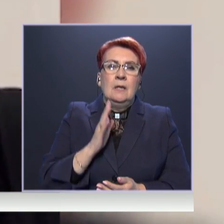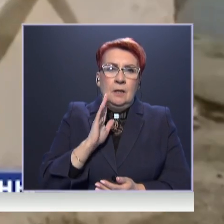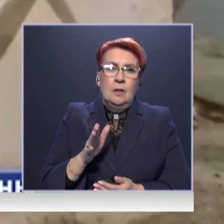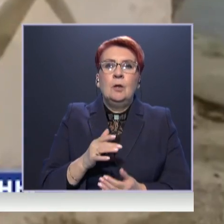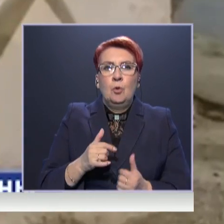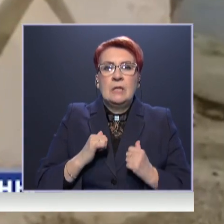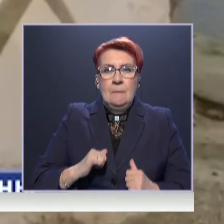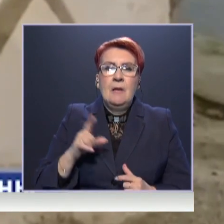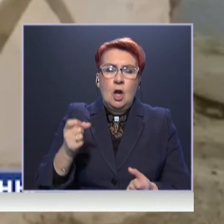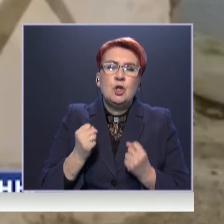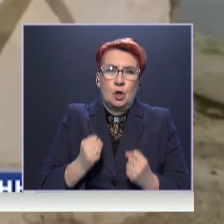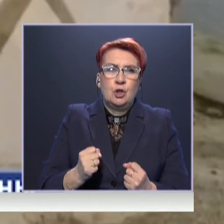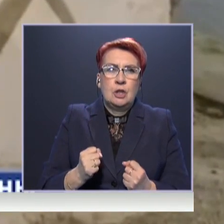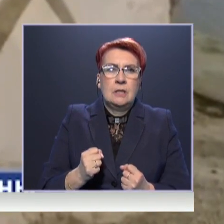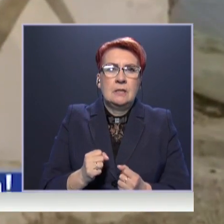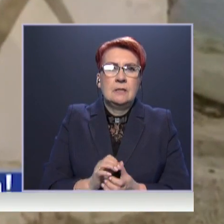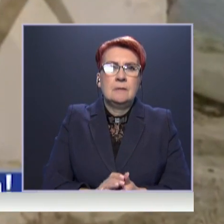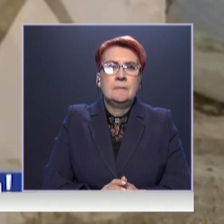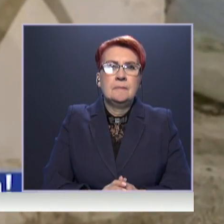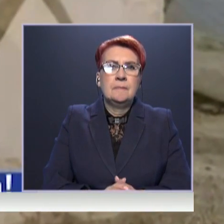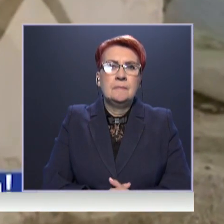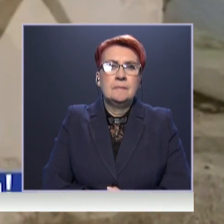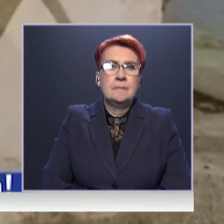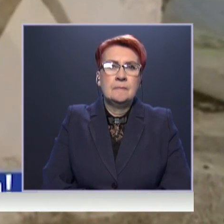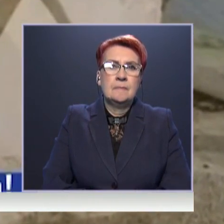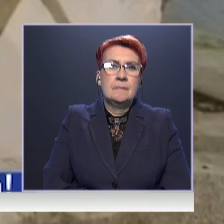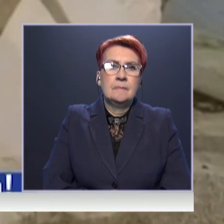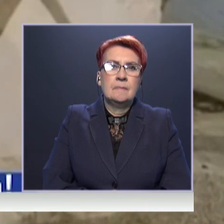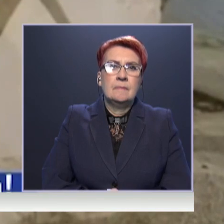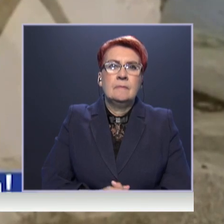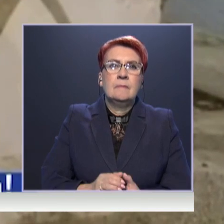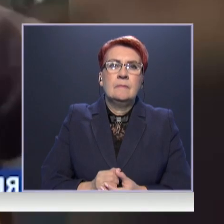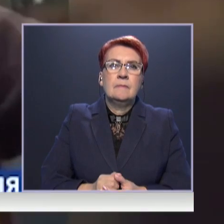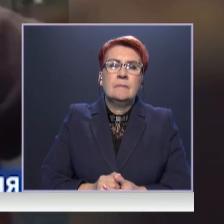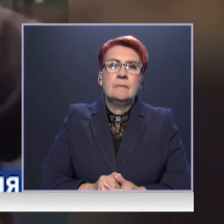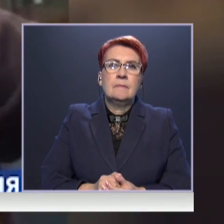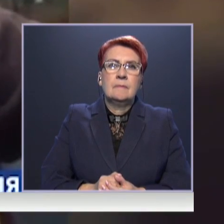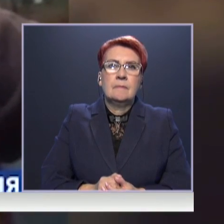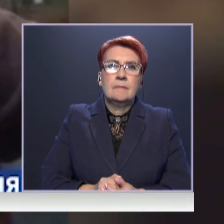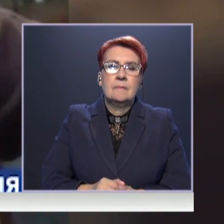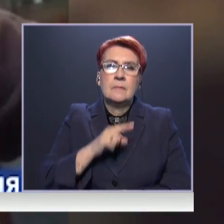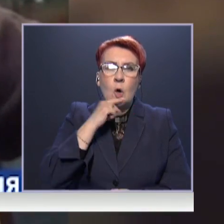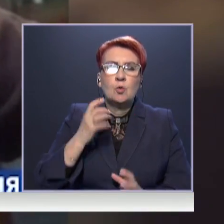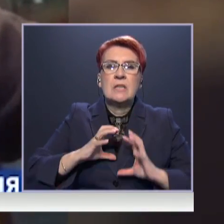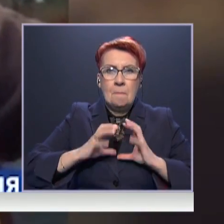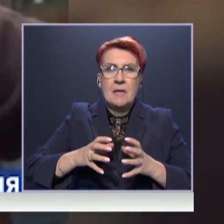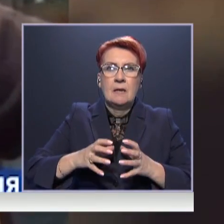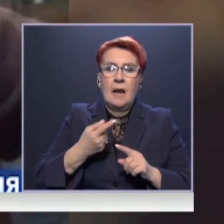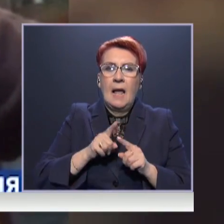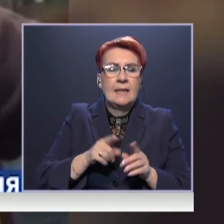будущее этого мира русский мир это не только Россия